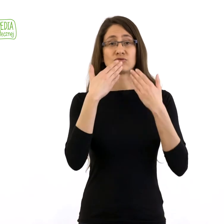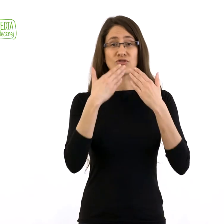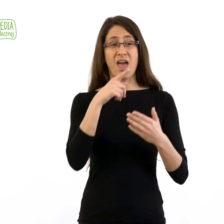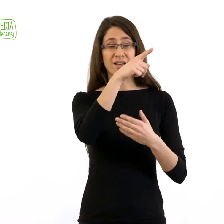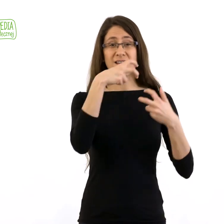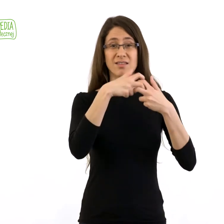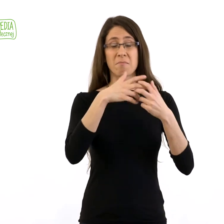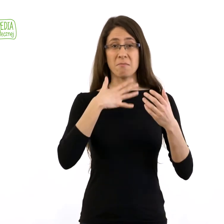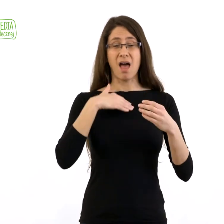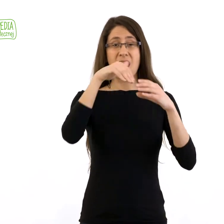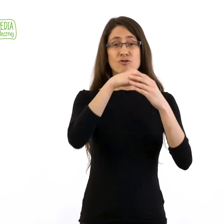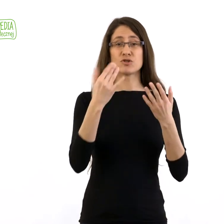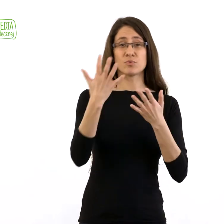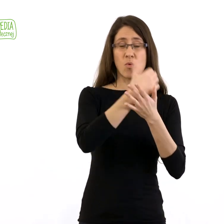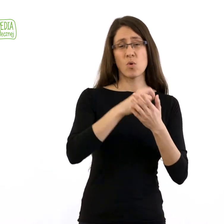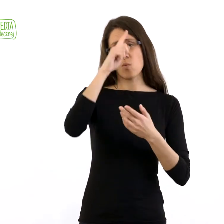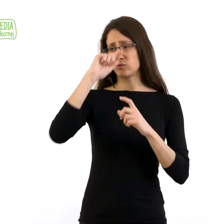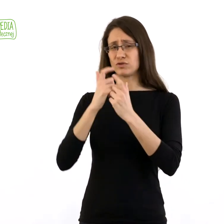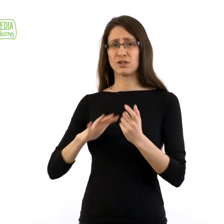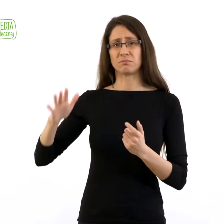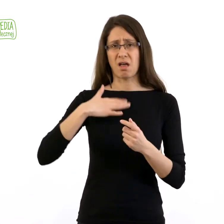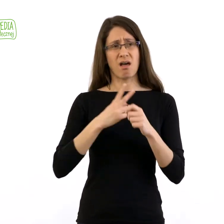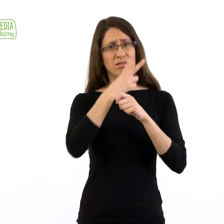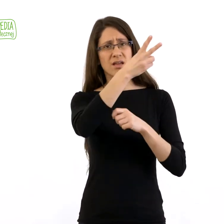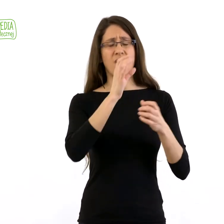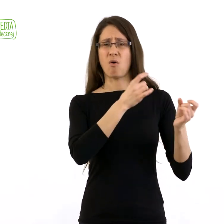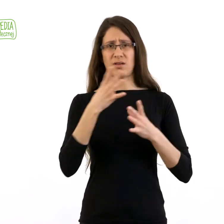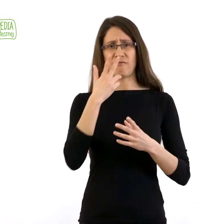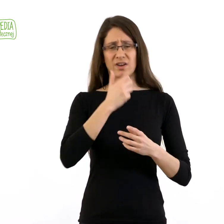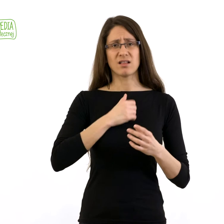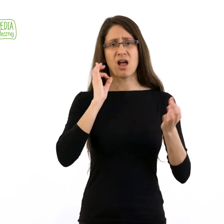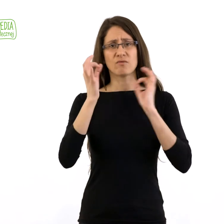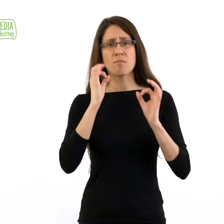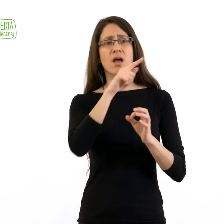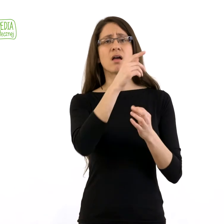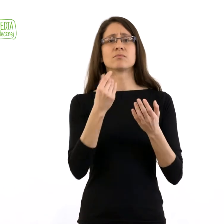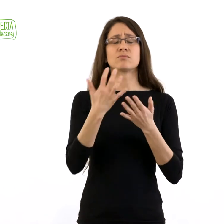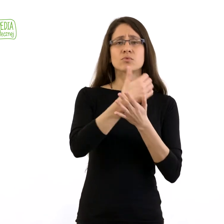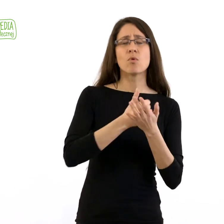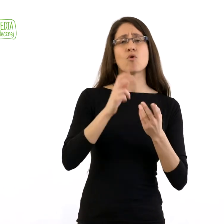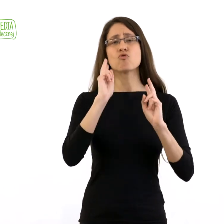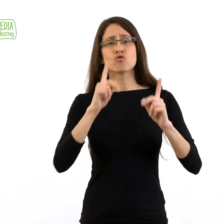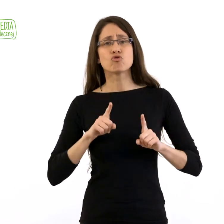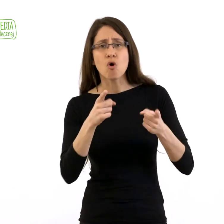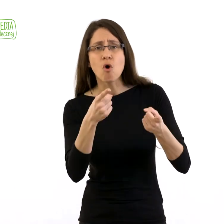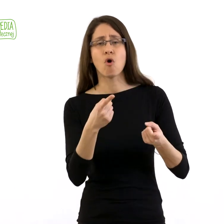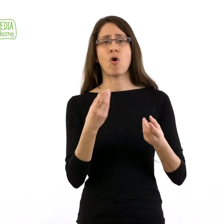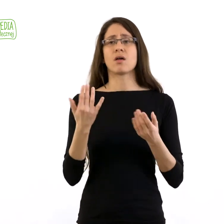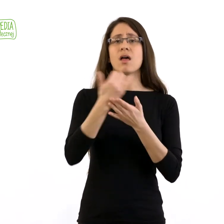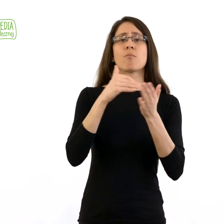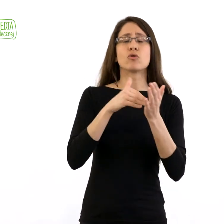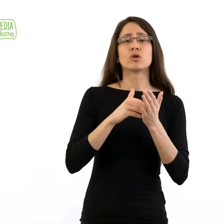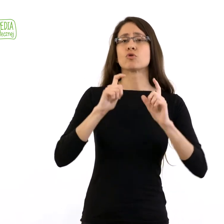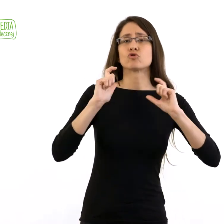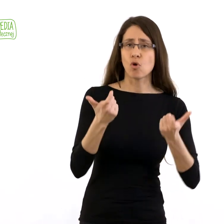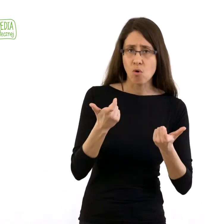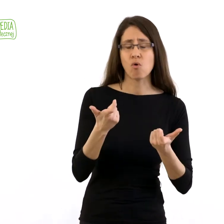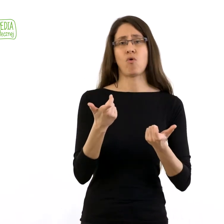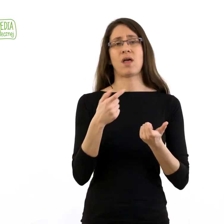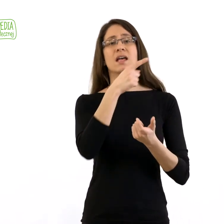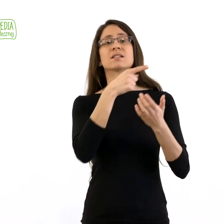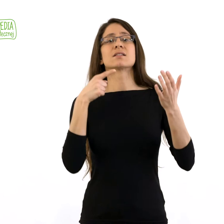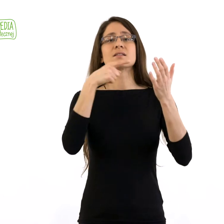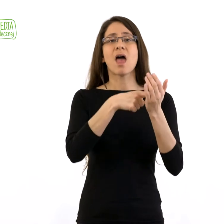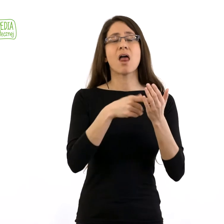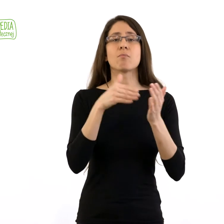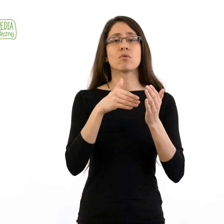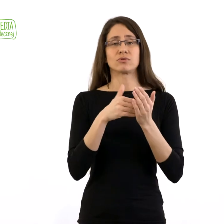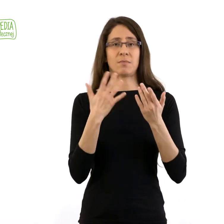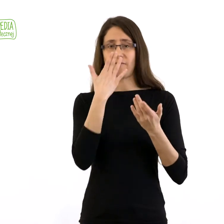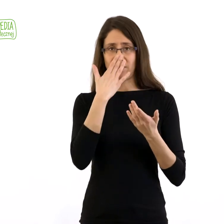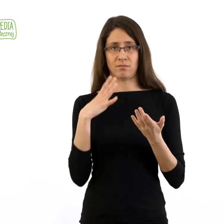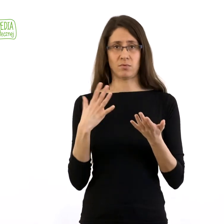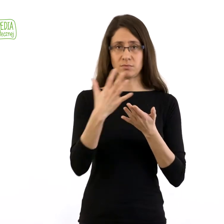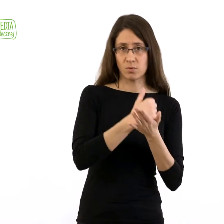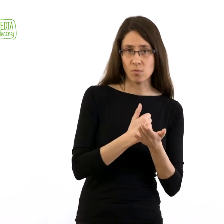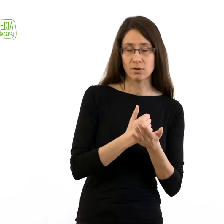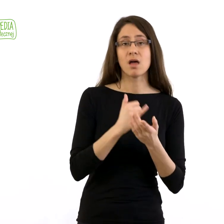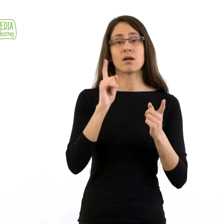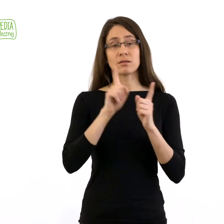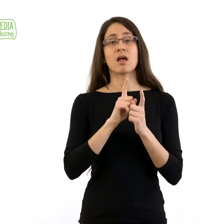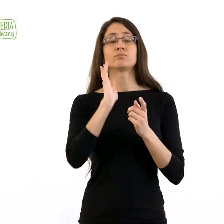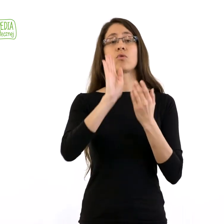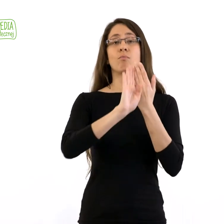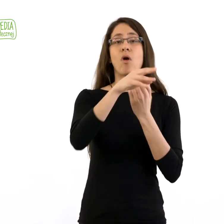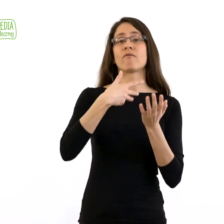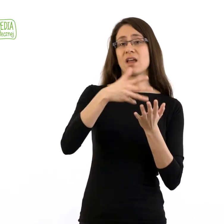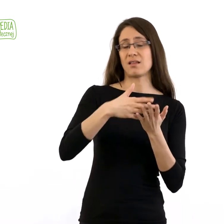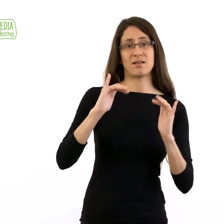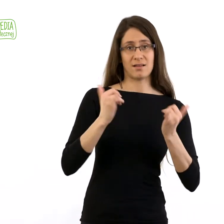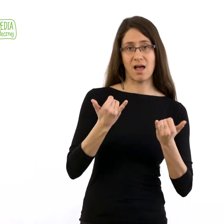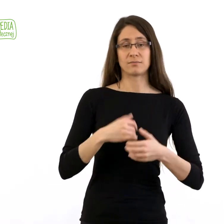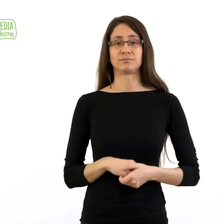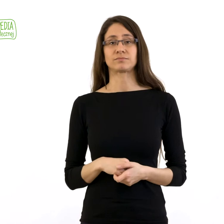Dzięki portalowi zbiórek, każdy ma bezpośredni dostęp do informacji o tym, kto i na co zbiera, oraz jak rozdysponował środki.